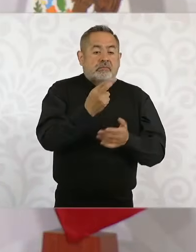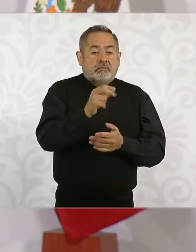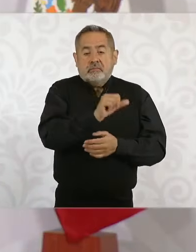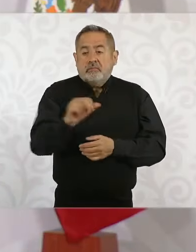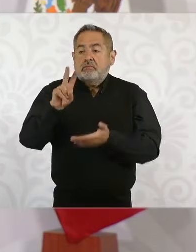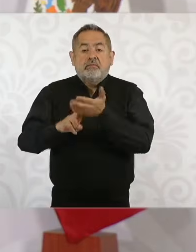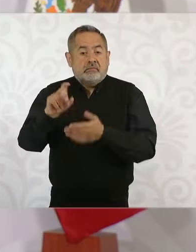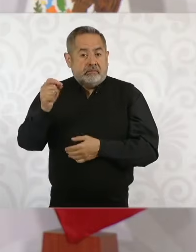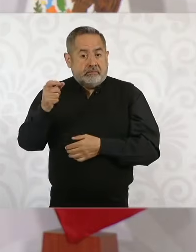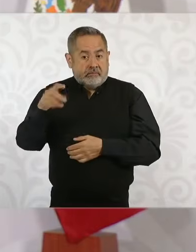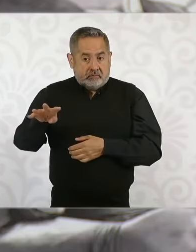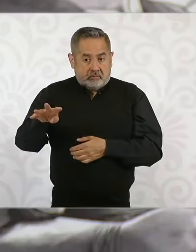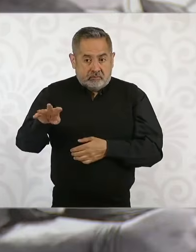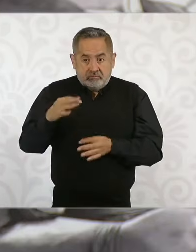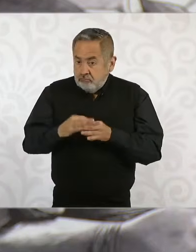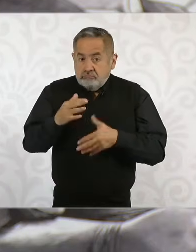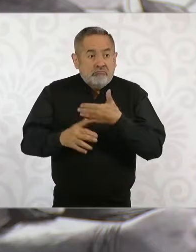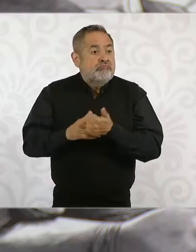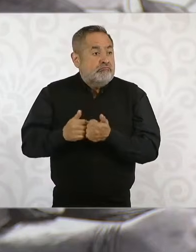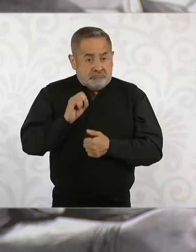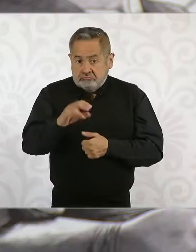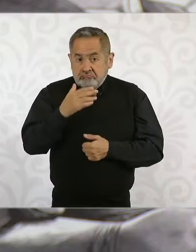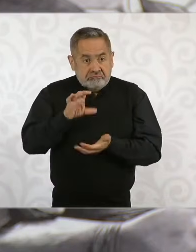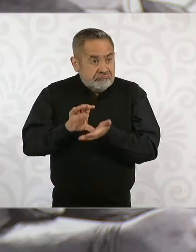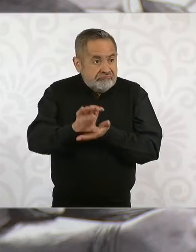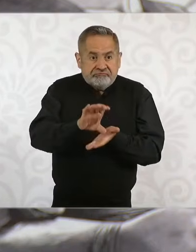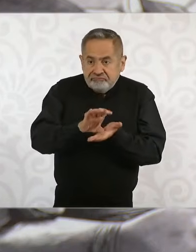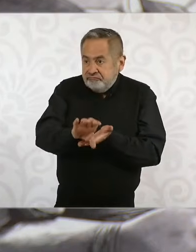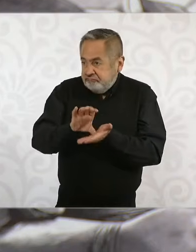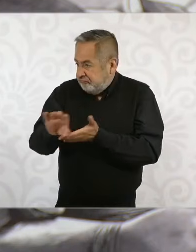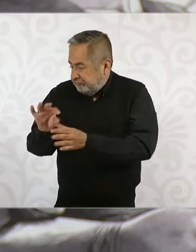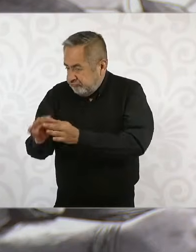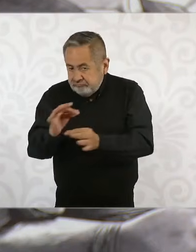eh está presentando un avance muy muy significativo. Ya hemos invertido más